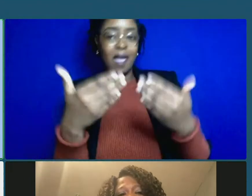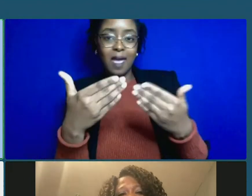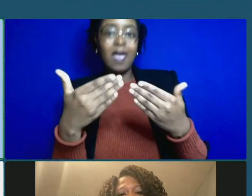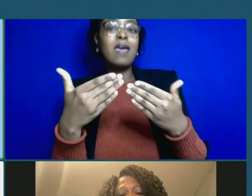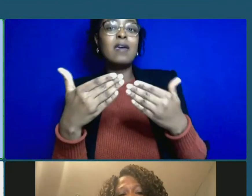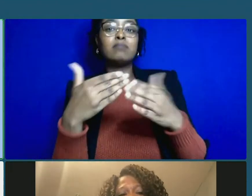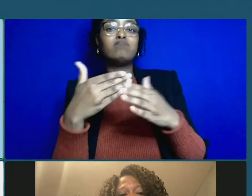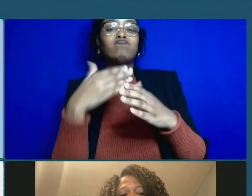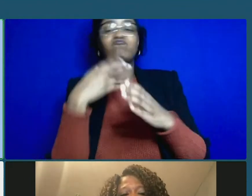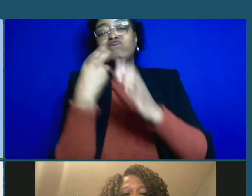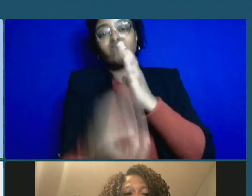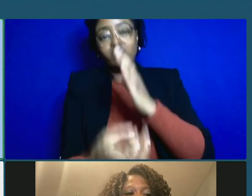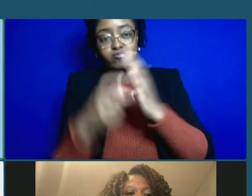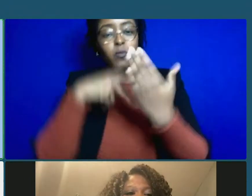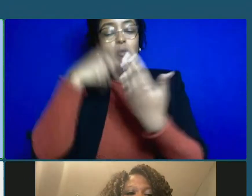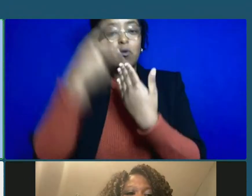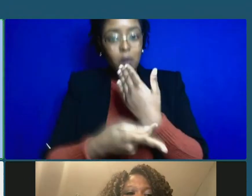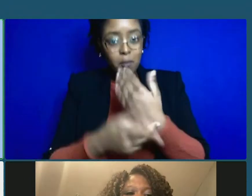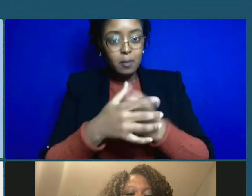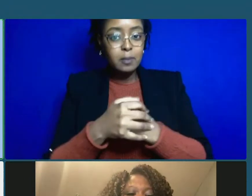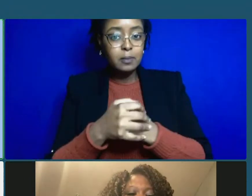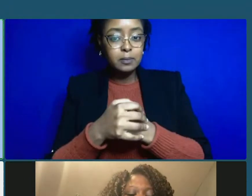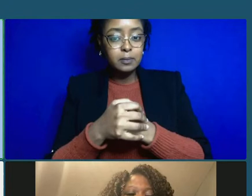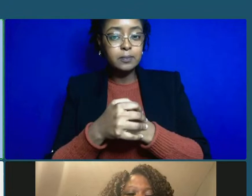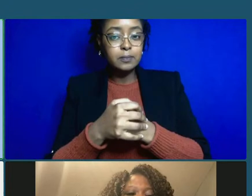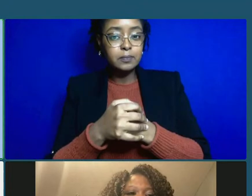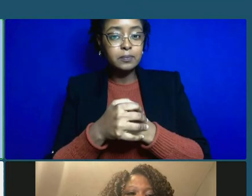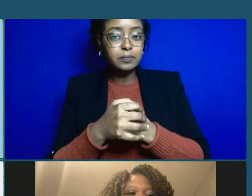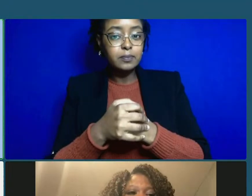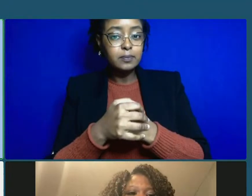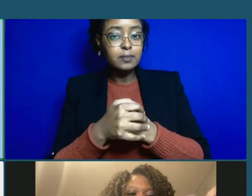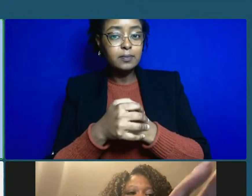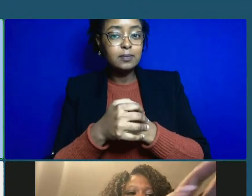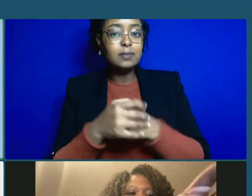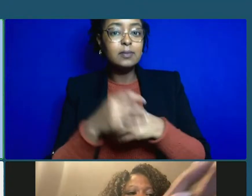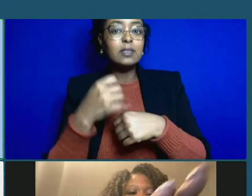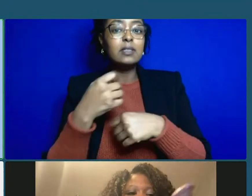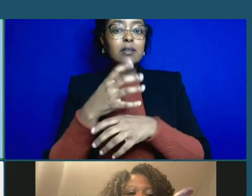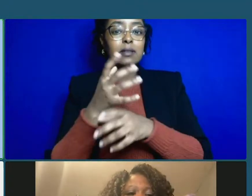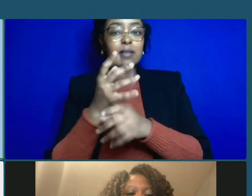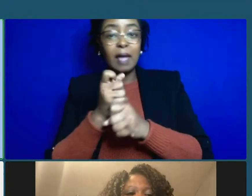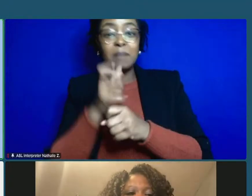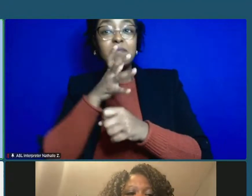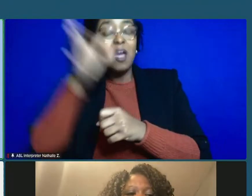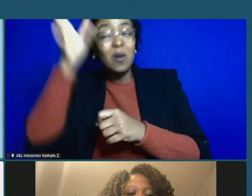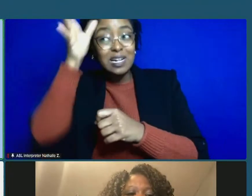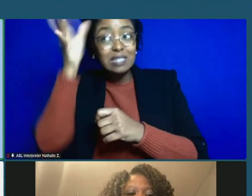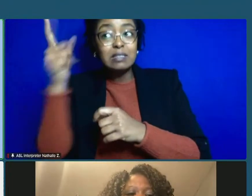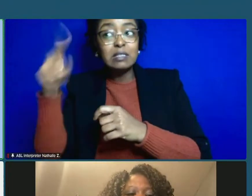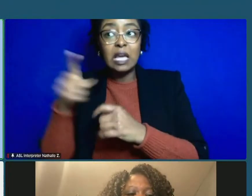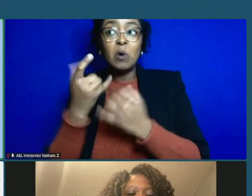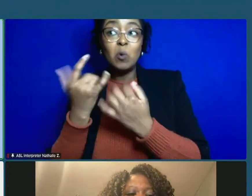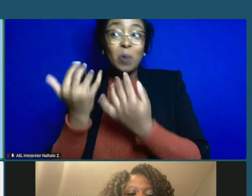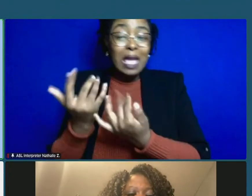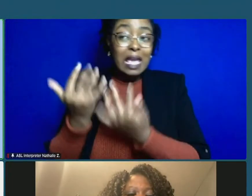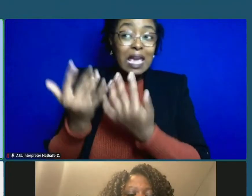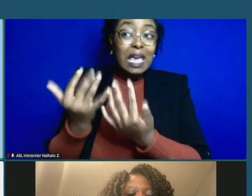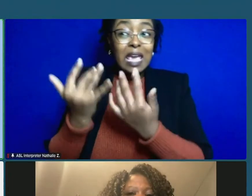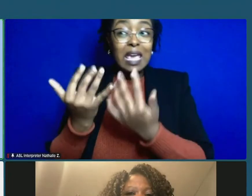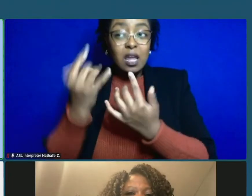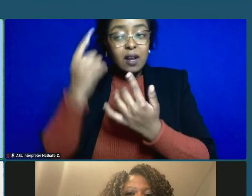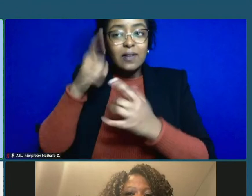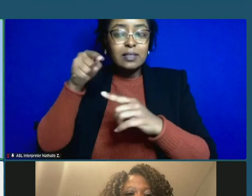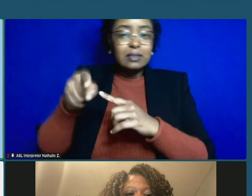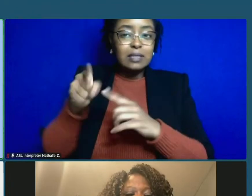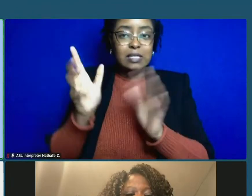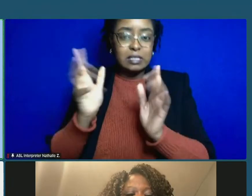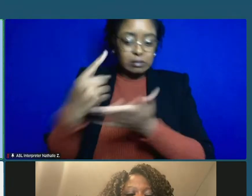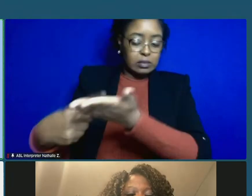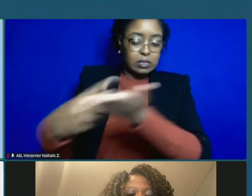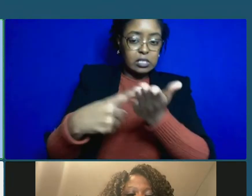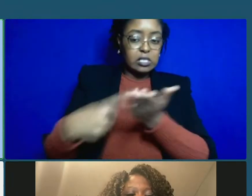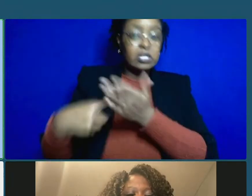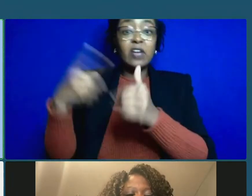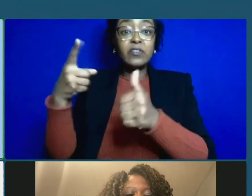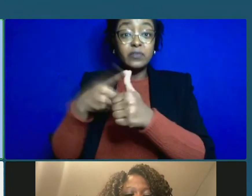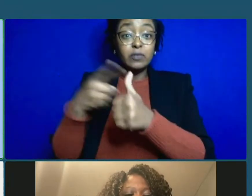guagua o volver a su- Sí.. Que